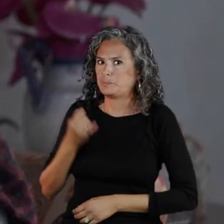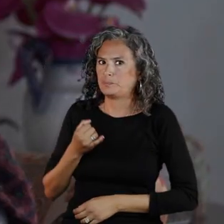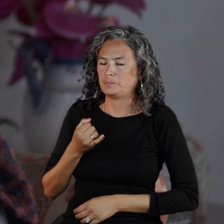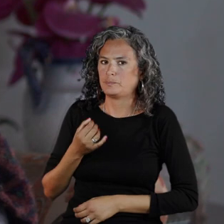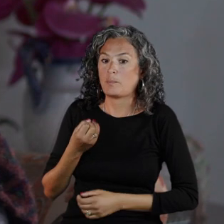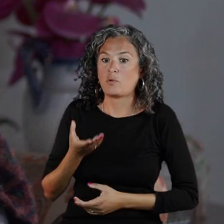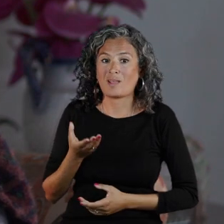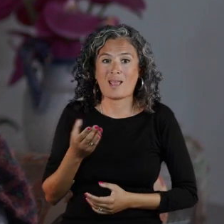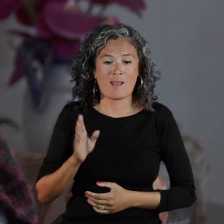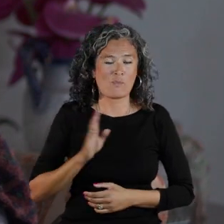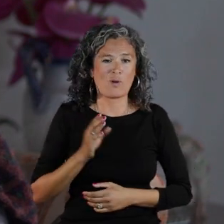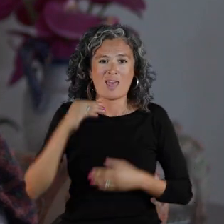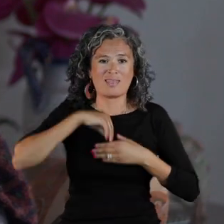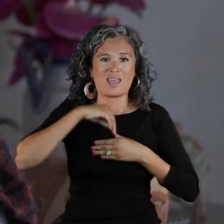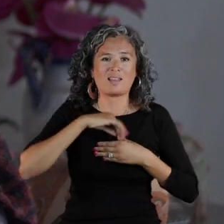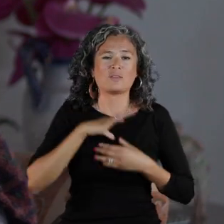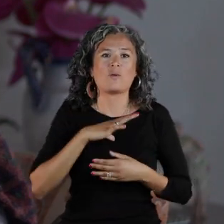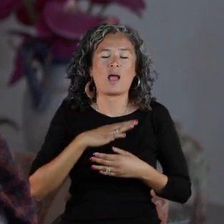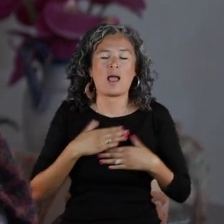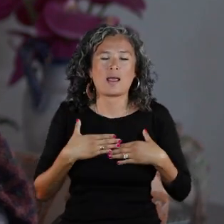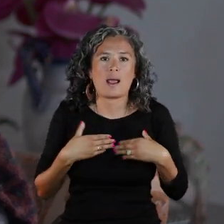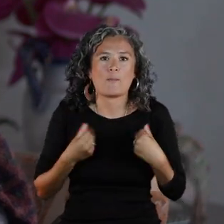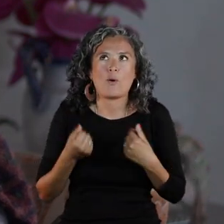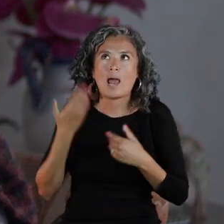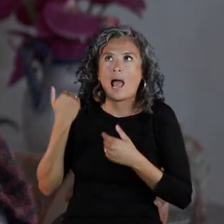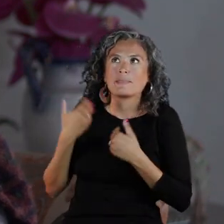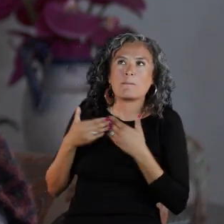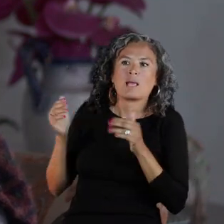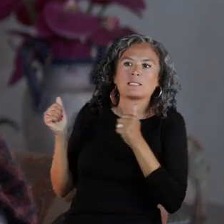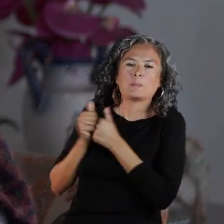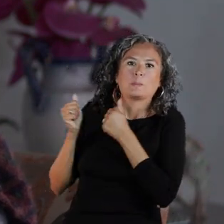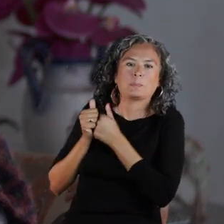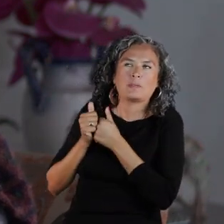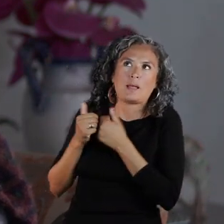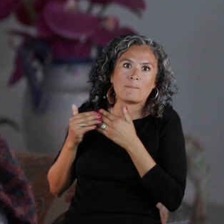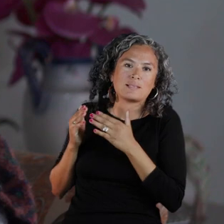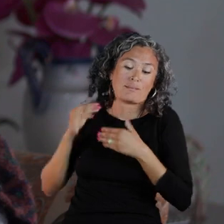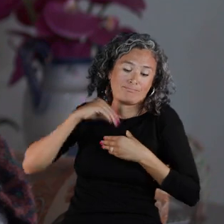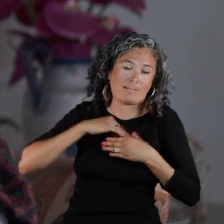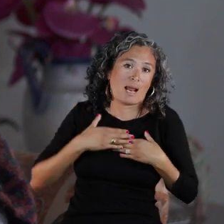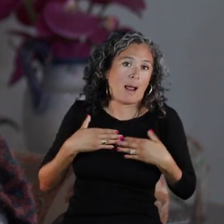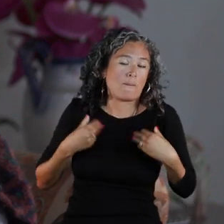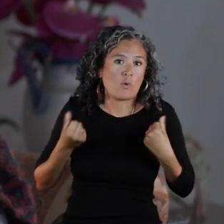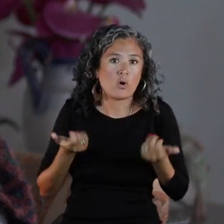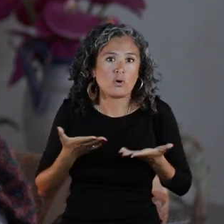Porque en el fondo está la relación de amor que conoció al inicio, y el mito del amor